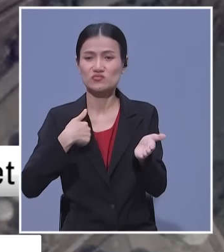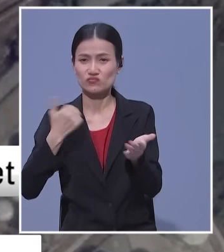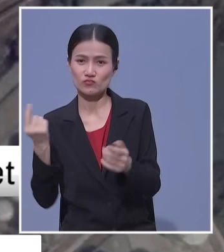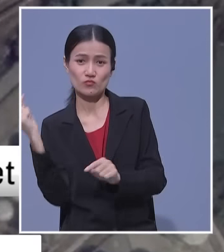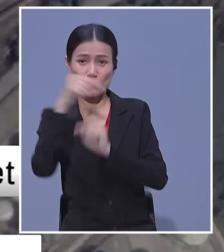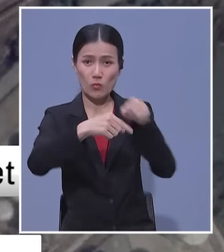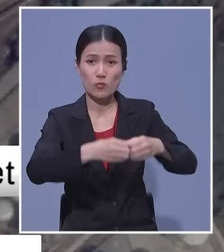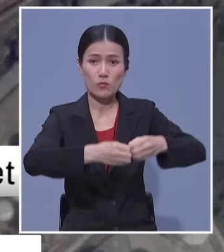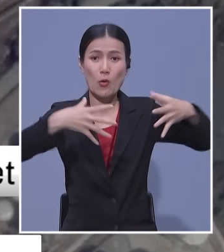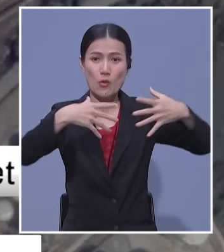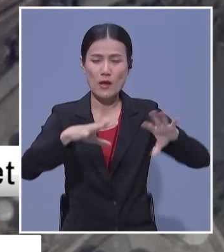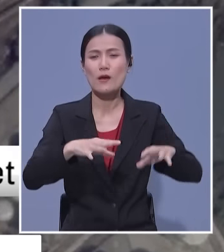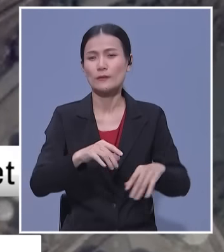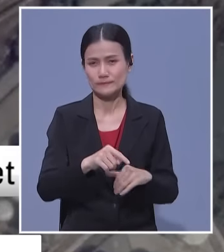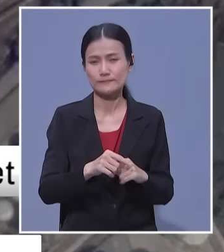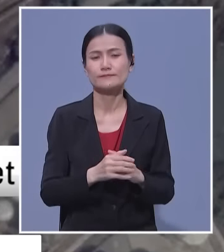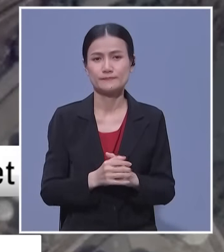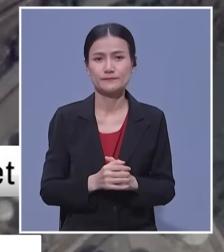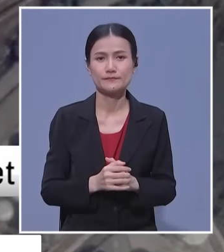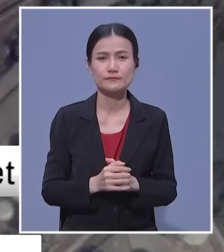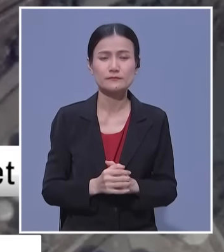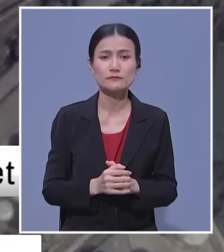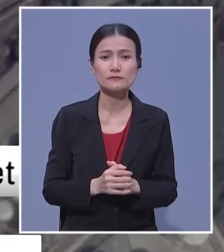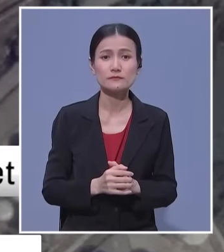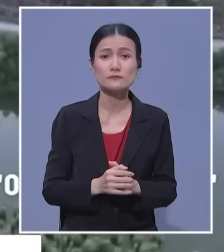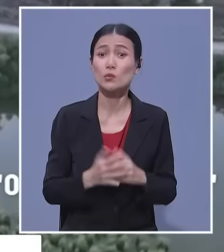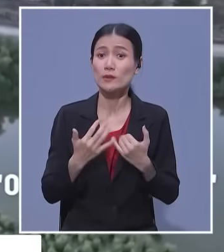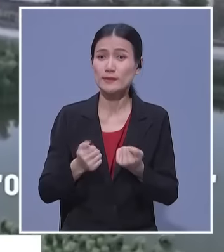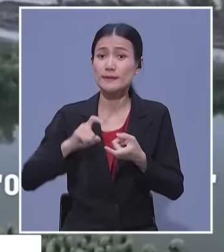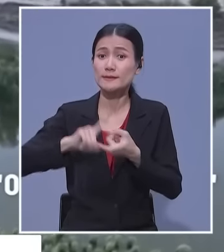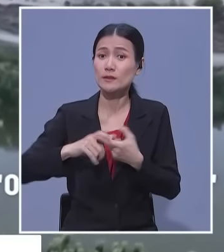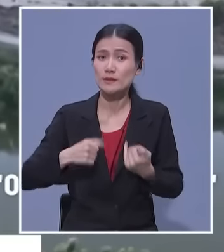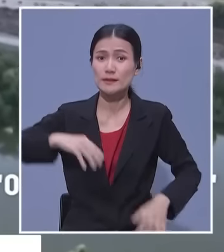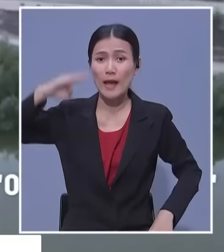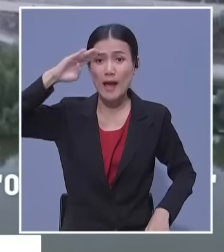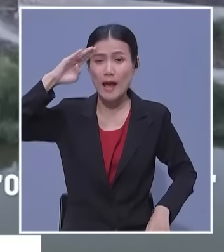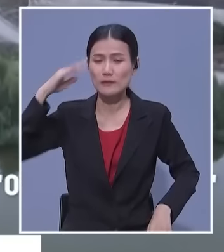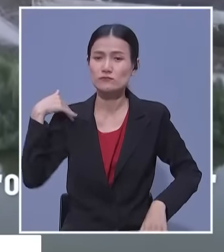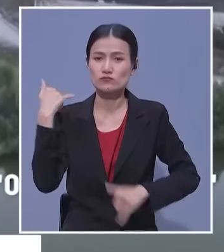ยังแคว้นไครเมียส่วนทางฝั่งของรัสเซียได้ เสริมกำลังทหารเพื่อบุกศูนย์กลางทาง